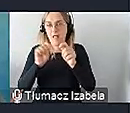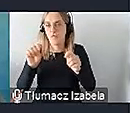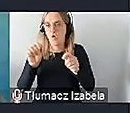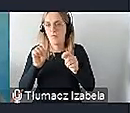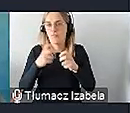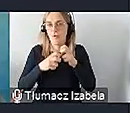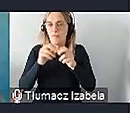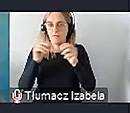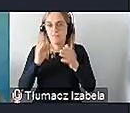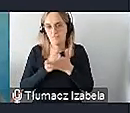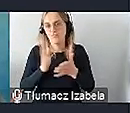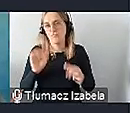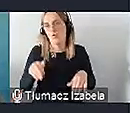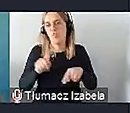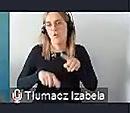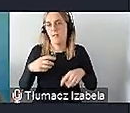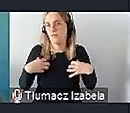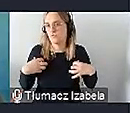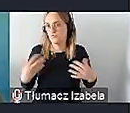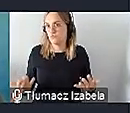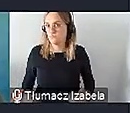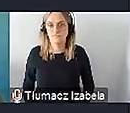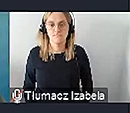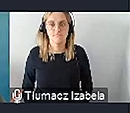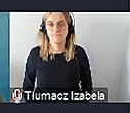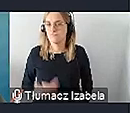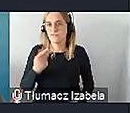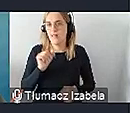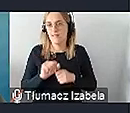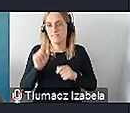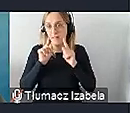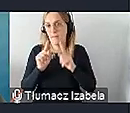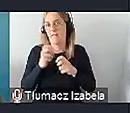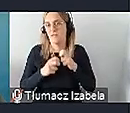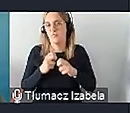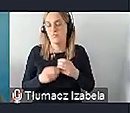i już można żyć spokojnie z tym problemem. Nie jest on taki trudny. Super.